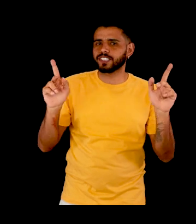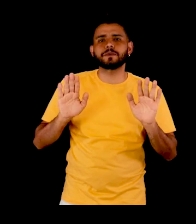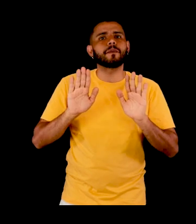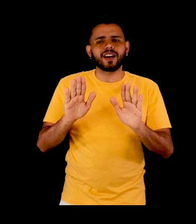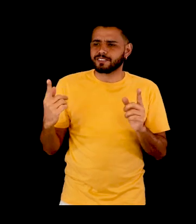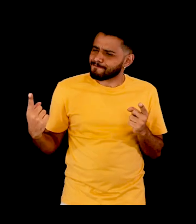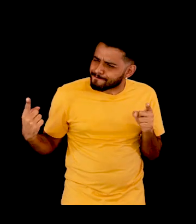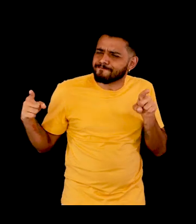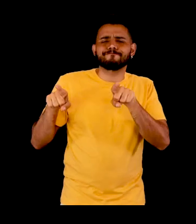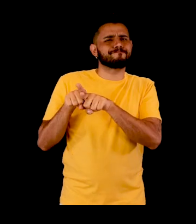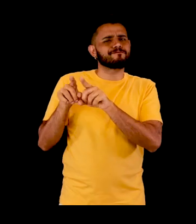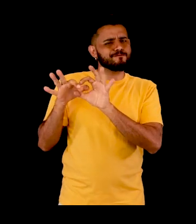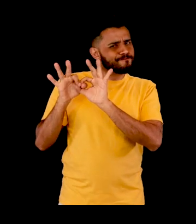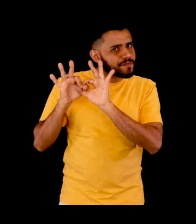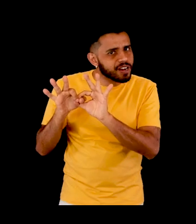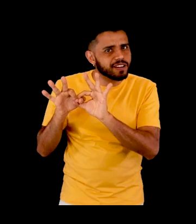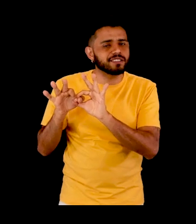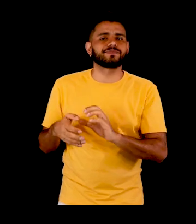Então, por exemplo, o João amava música.